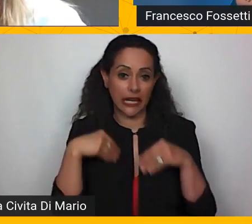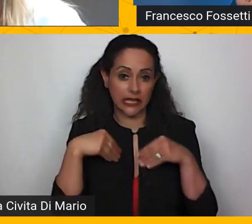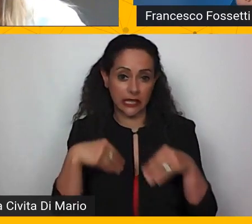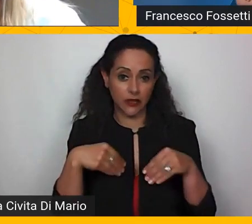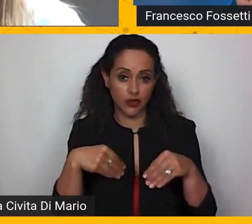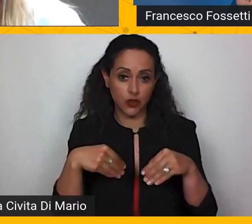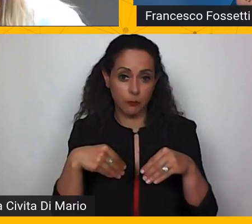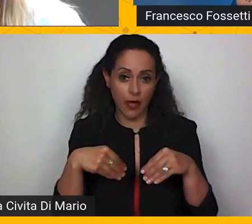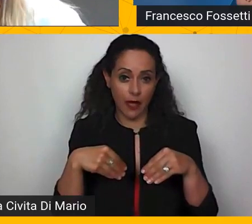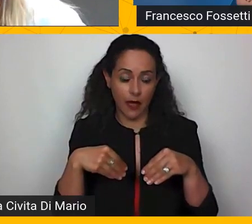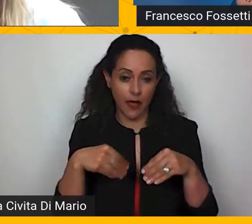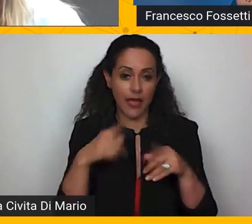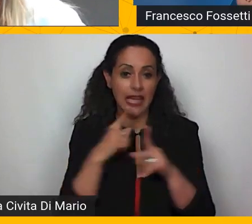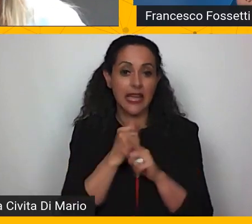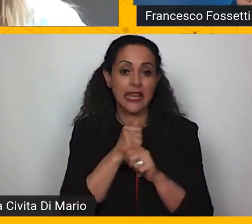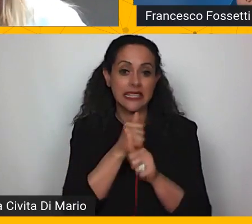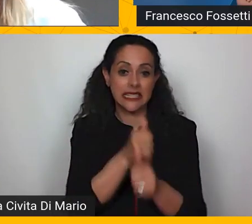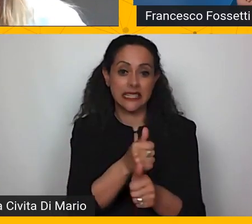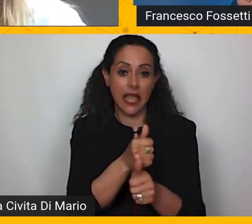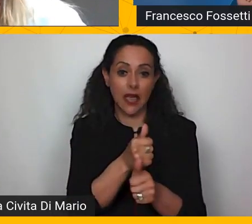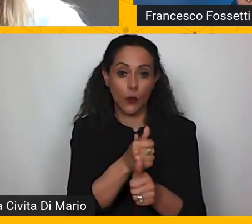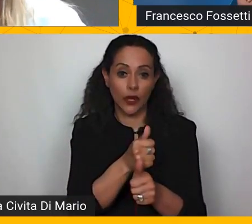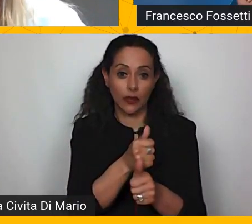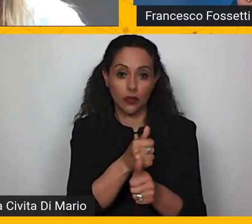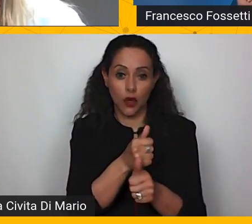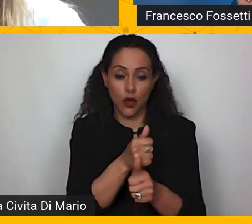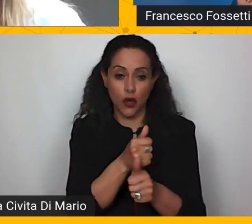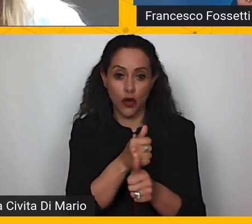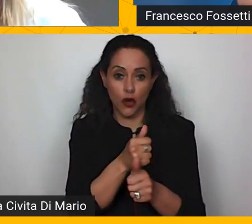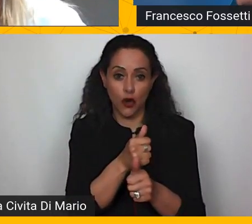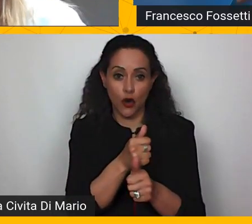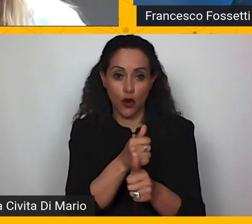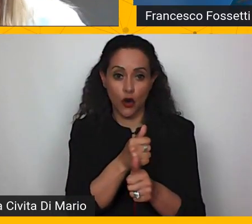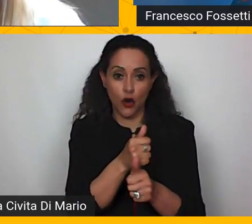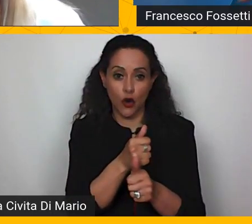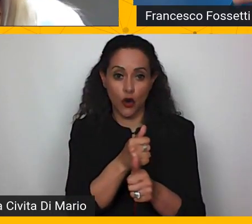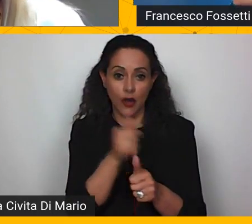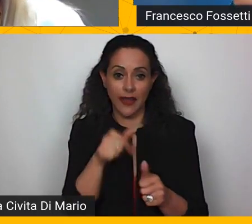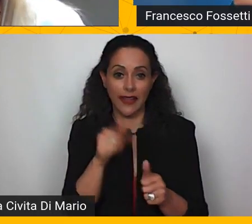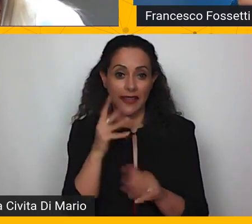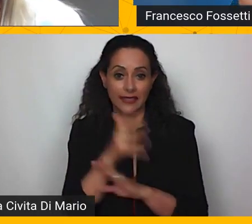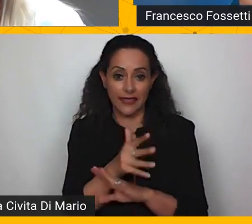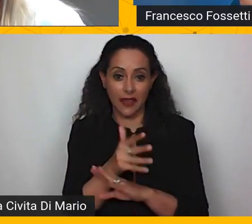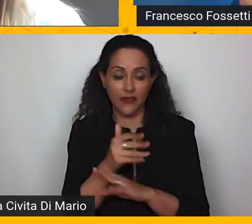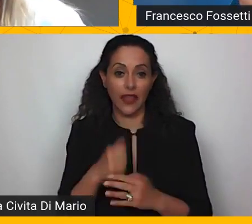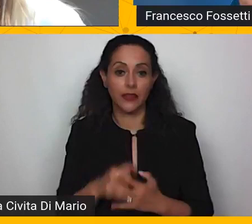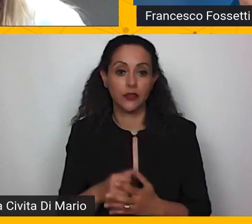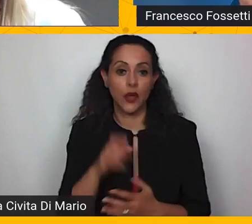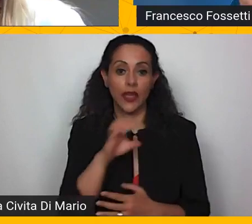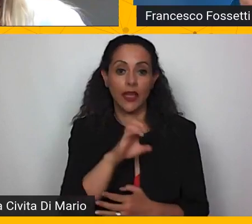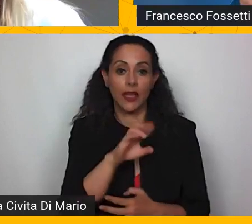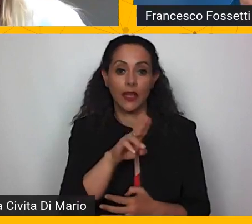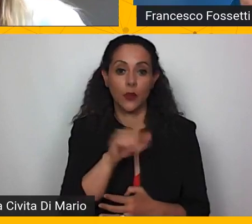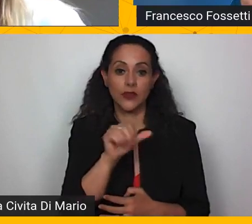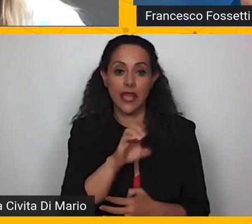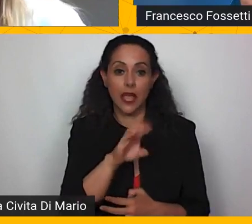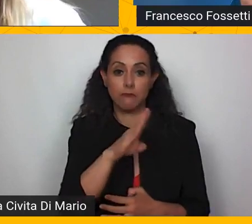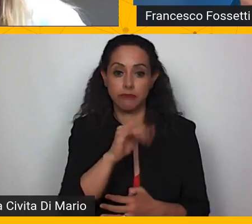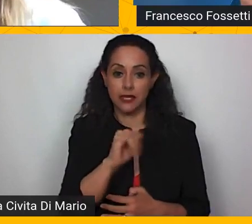nostri partecipanti che hanno seguito che che hanno seguito questo